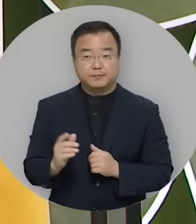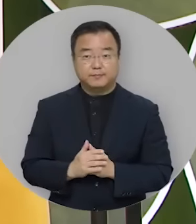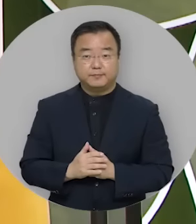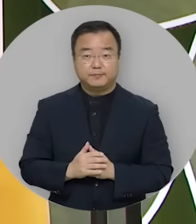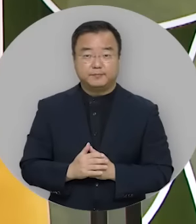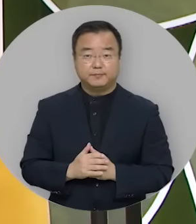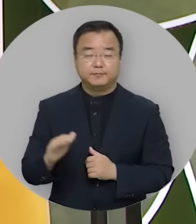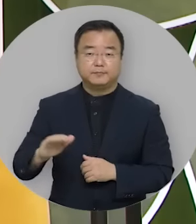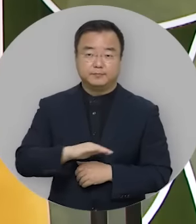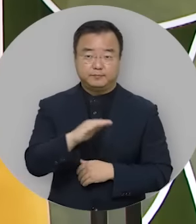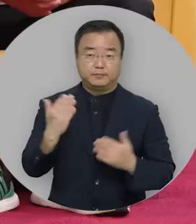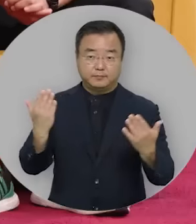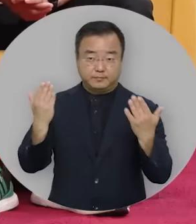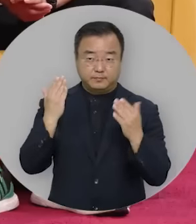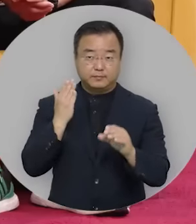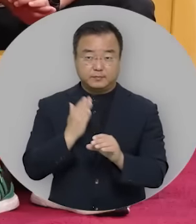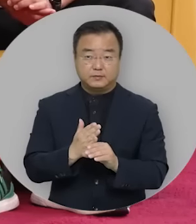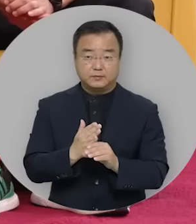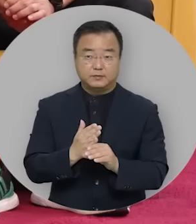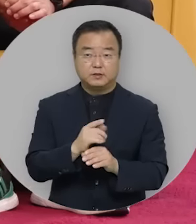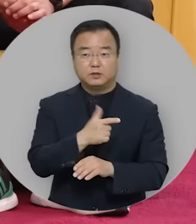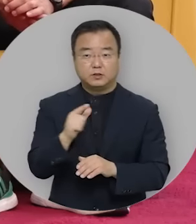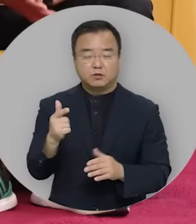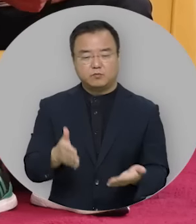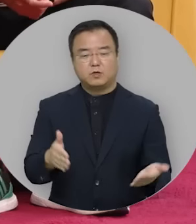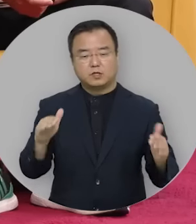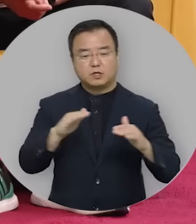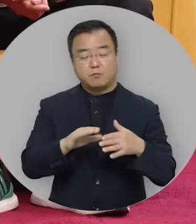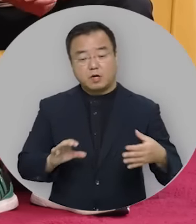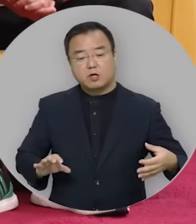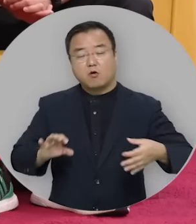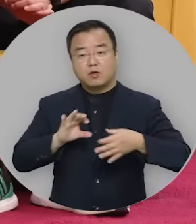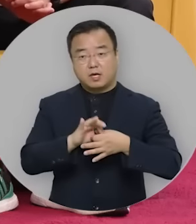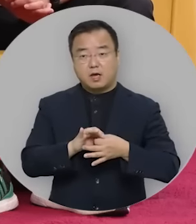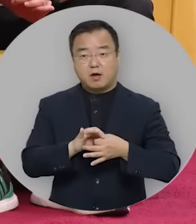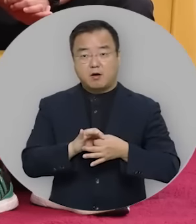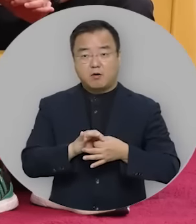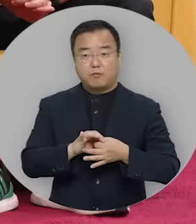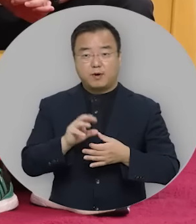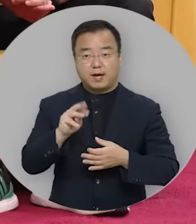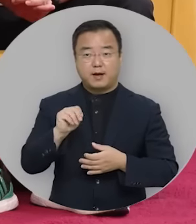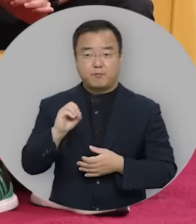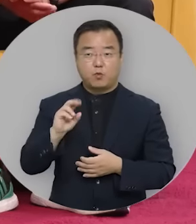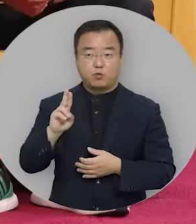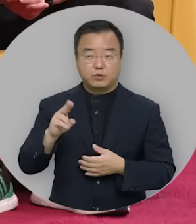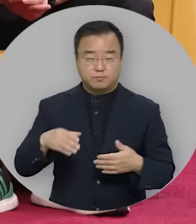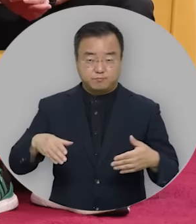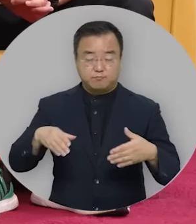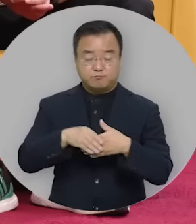지금 우리 학교에서도 충분히 여러 기관과 연계하고 MOU를 맺고 협력해서